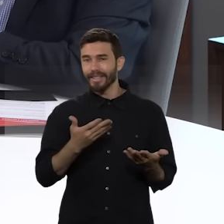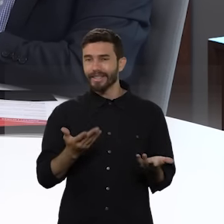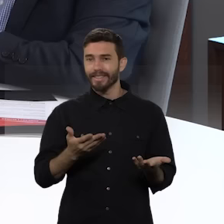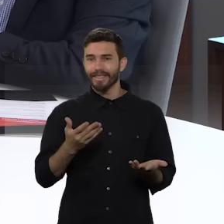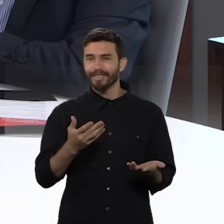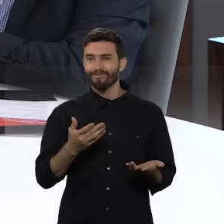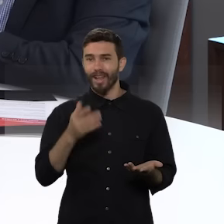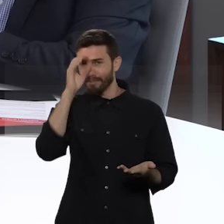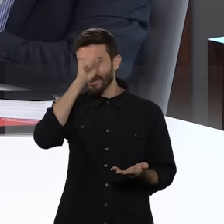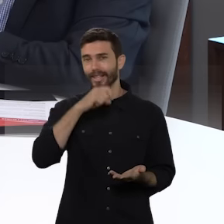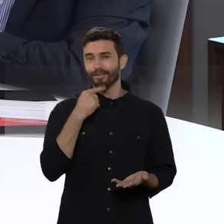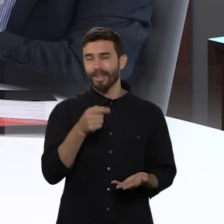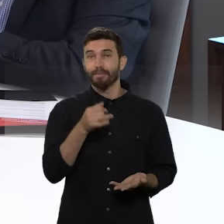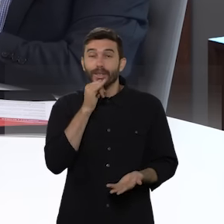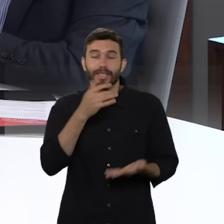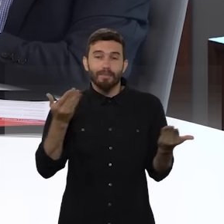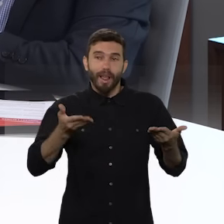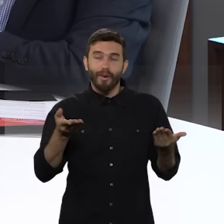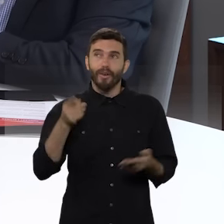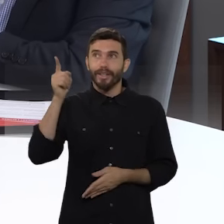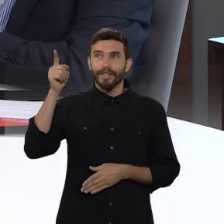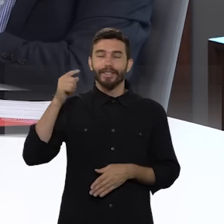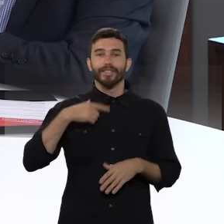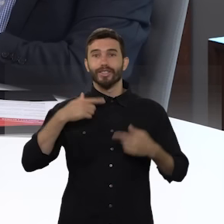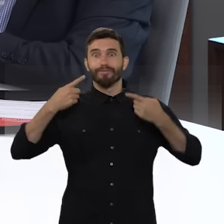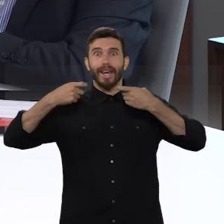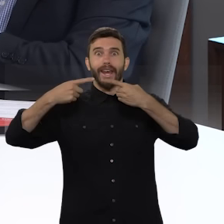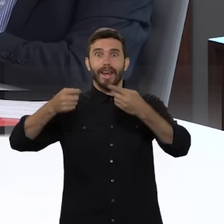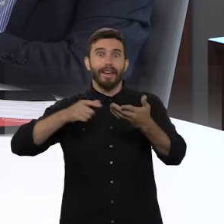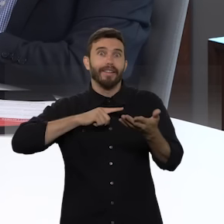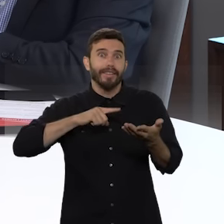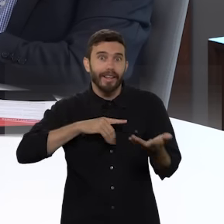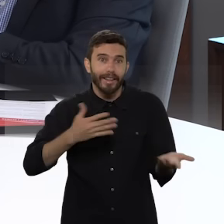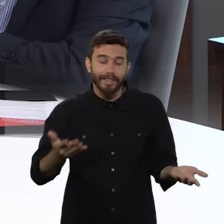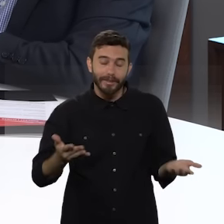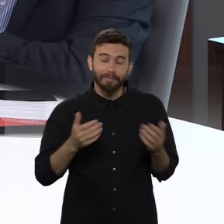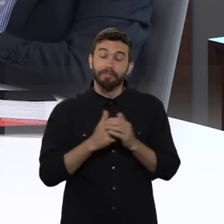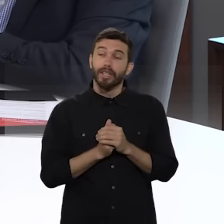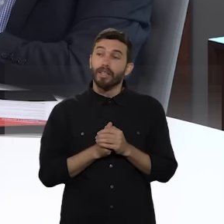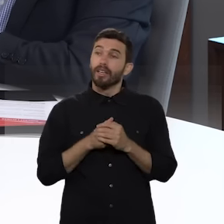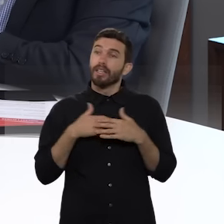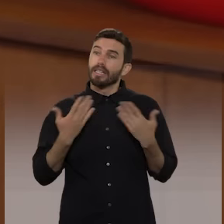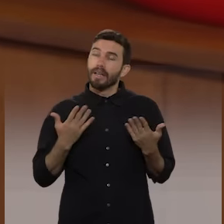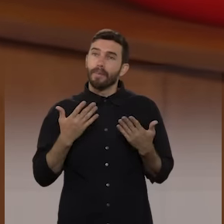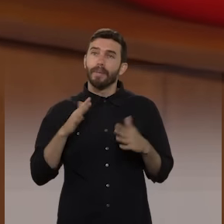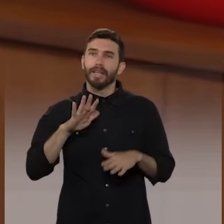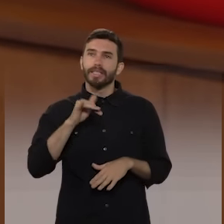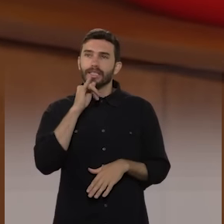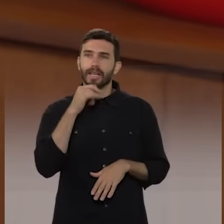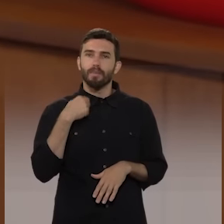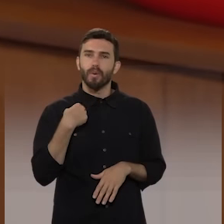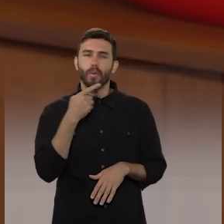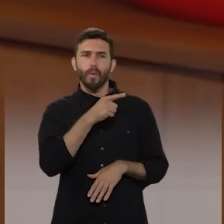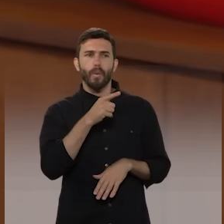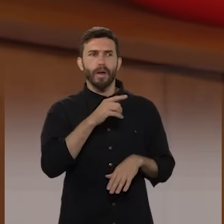Então, a guerra... não há nada... alguém disse que: “Não há motivos para fazer uma guerra,